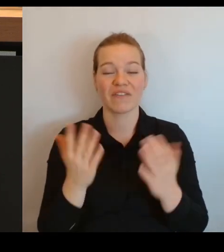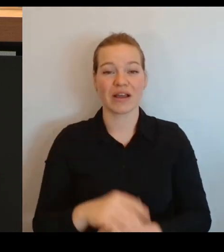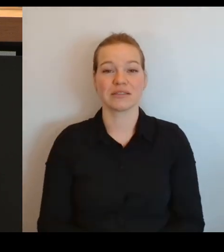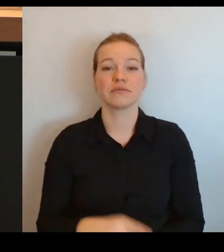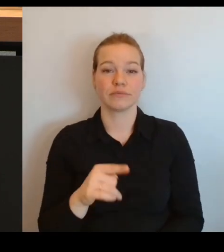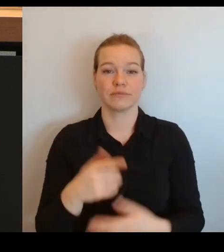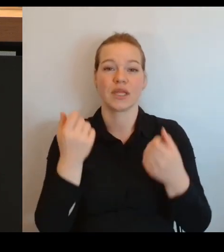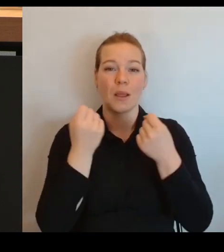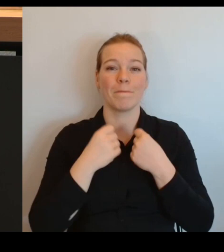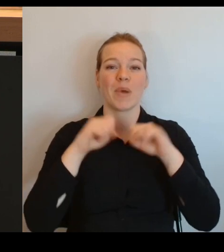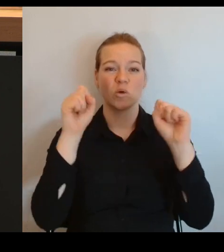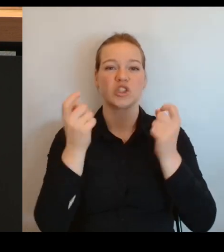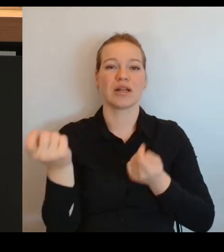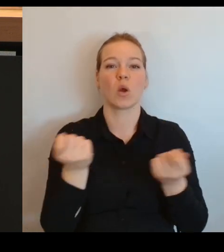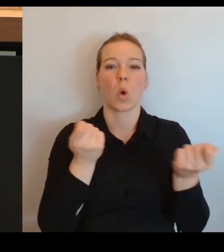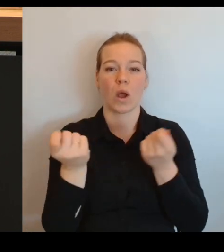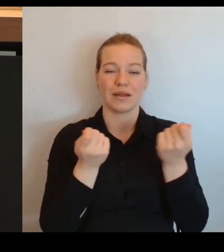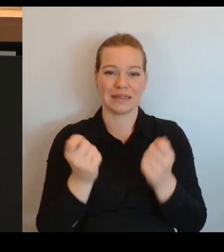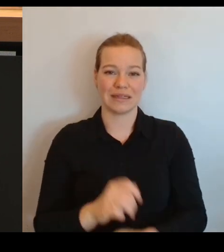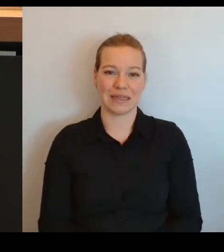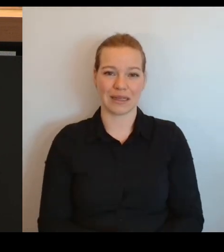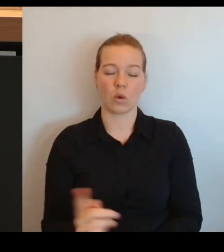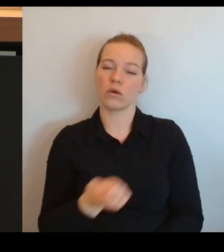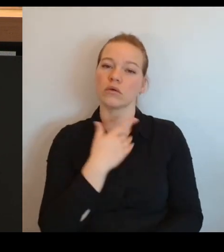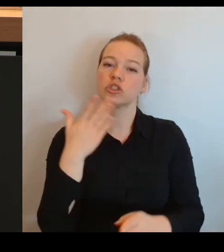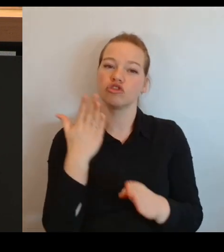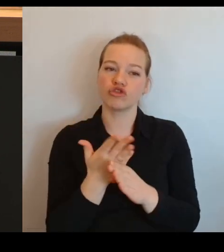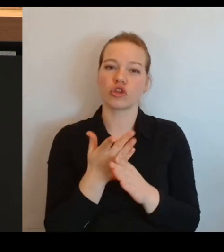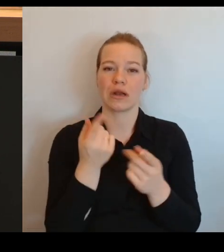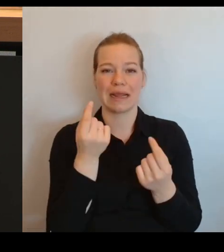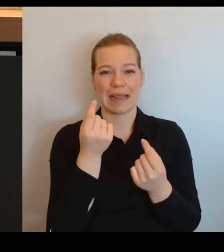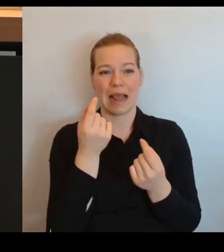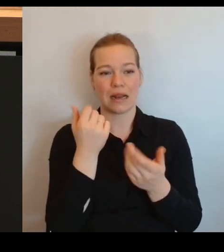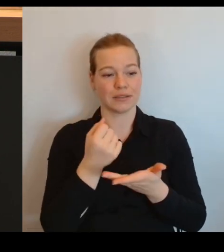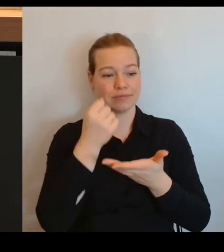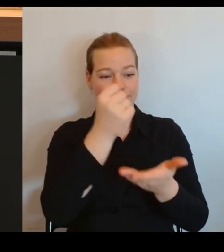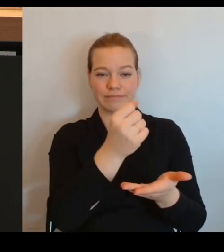Antragslagen, das wissen Sie. Wir optimieren als zentrale Forderung der Koalition, Wir optimieren die